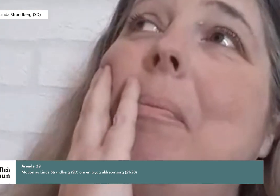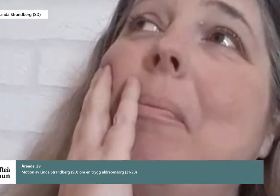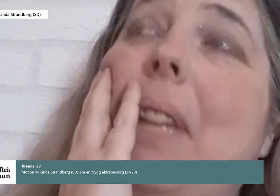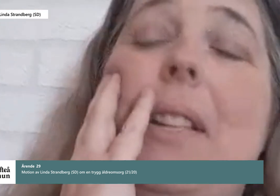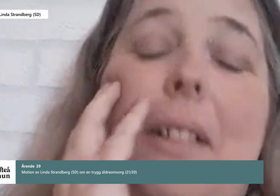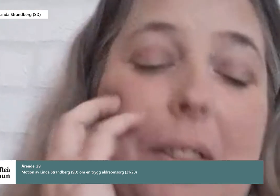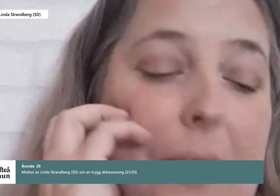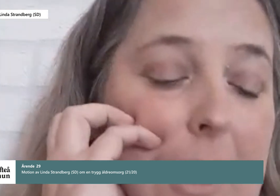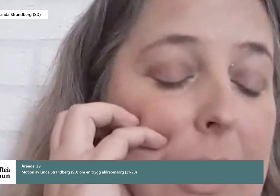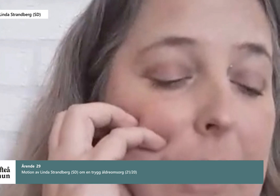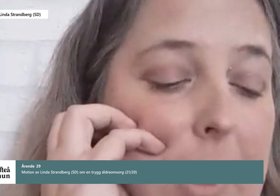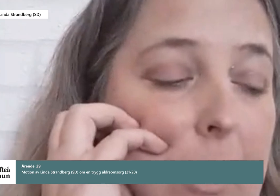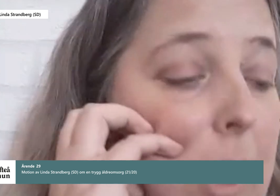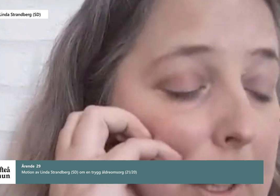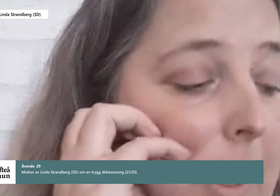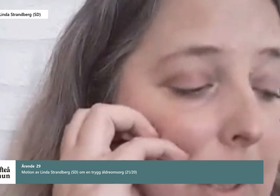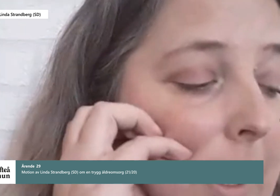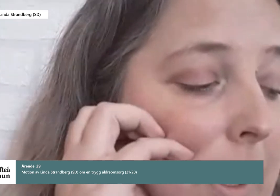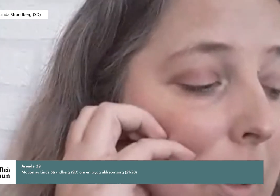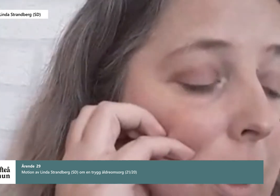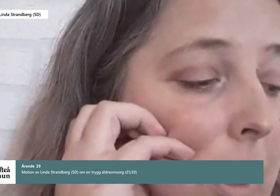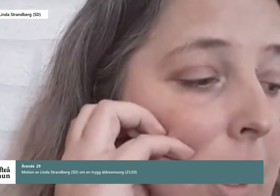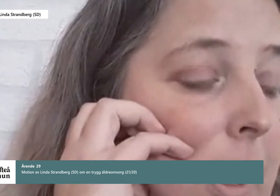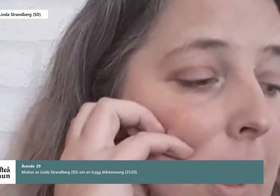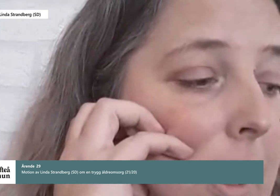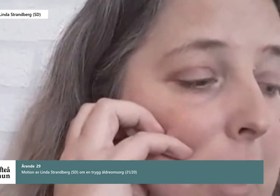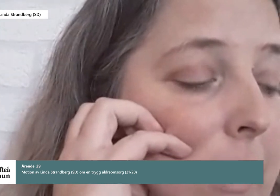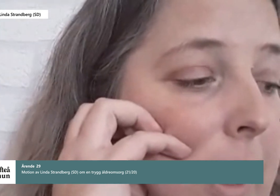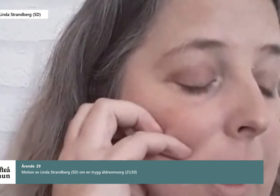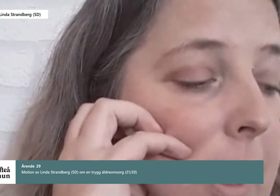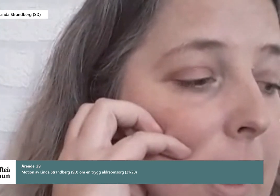Det känns jätteviktigt att hästen inte har Blir vi